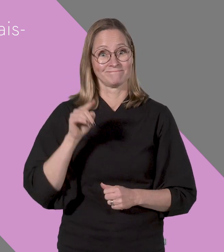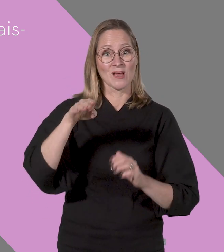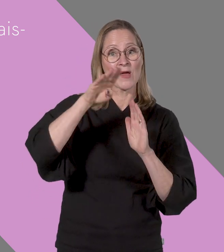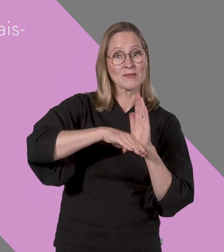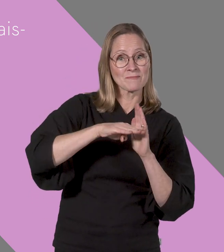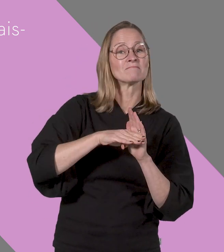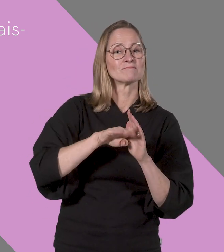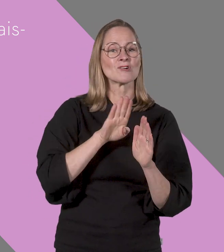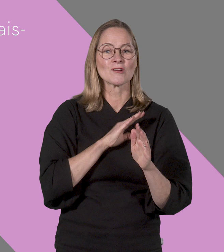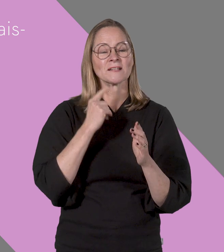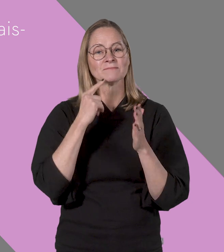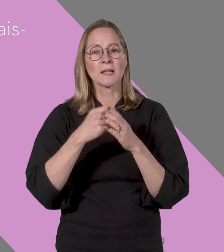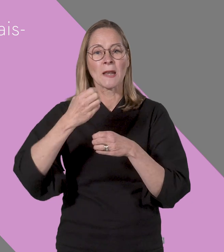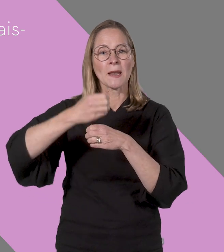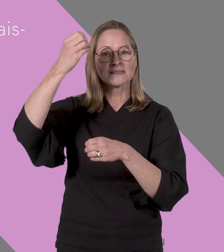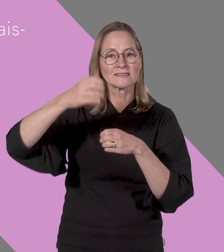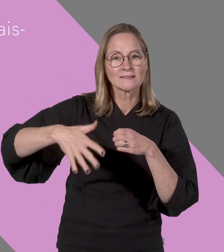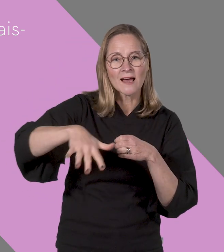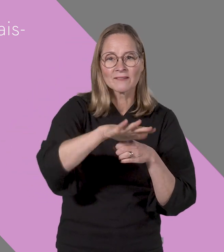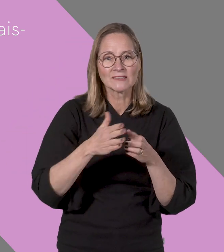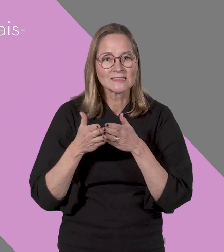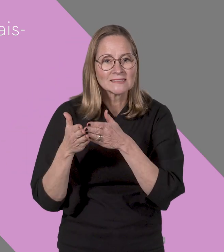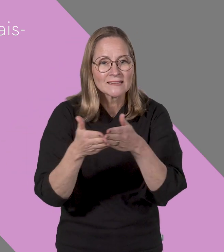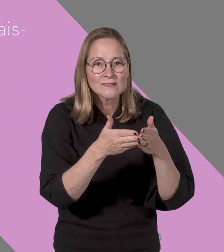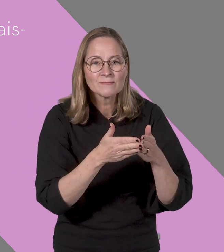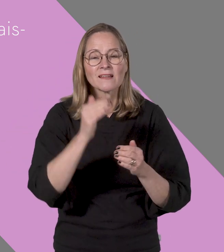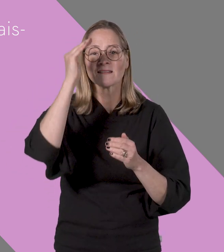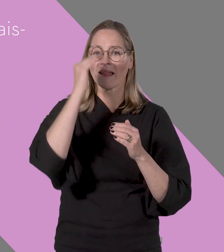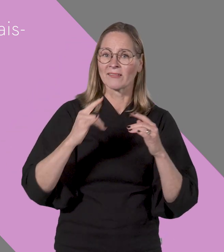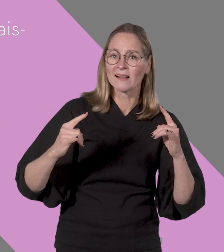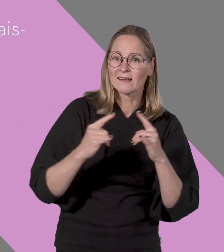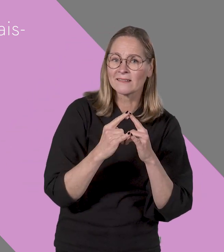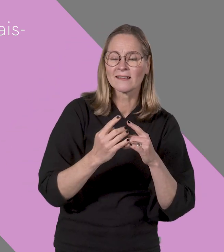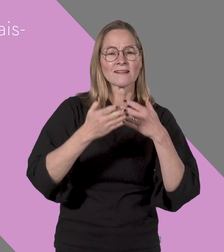Ohjelmassa on luvassa muun muassa Näsijärven risteilyä, iltakirkkoa, -